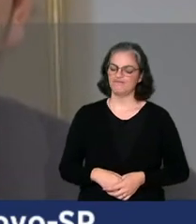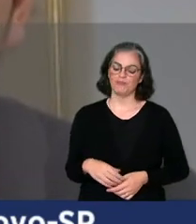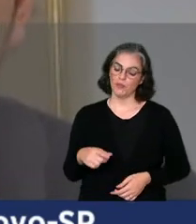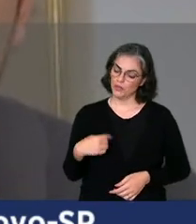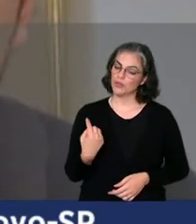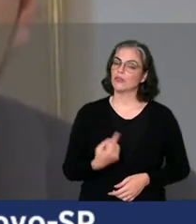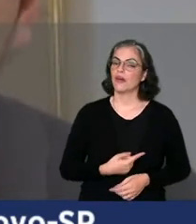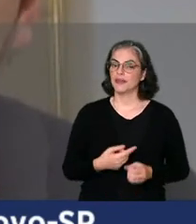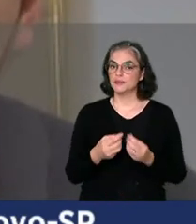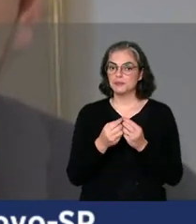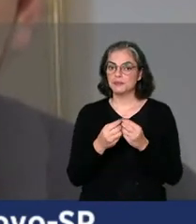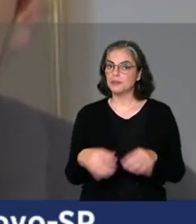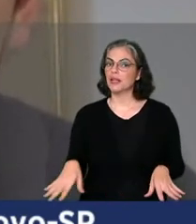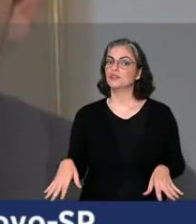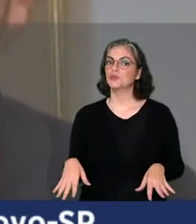QUEM PAGA POR ISSO SOMOS TODOS NÓS BRASILEIROS EM FORMA DE